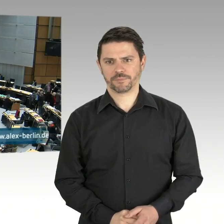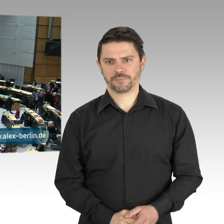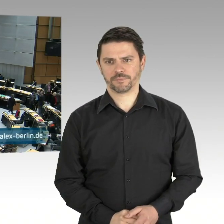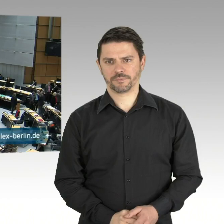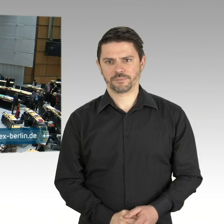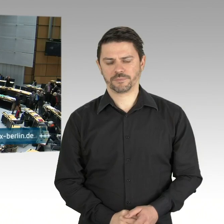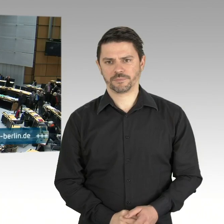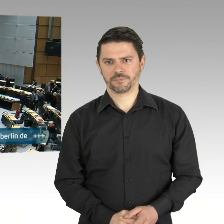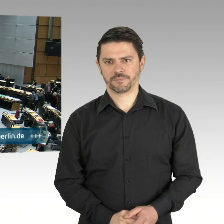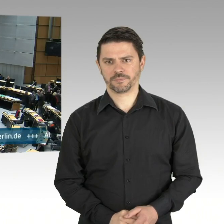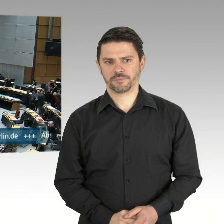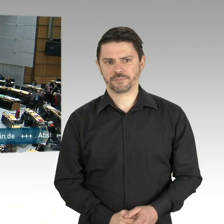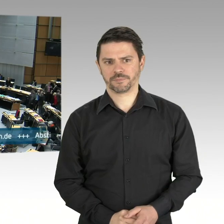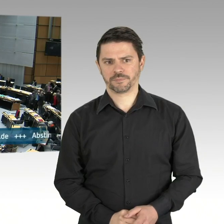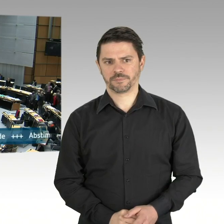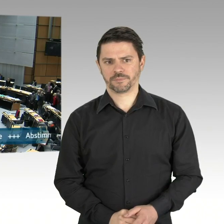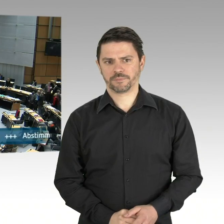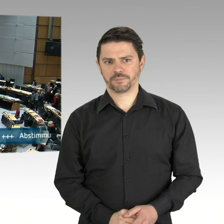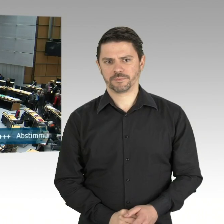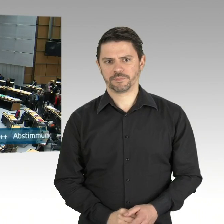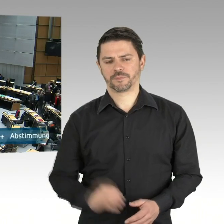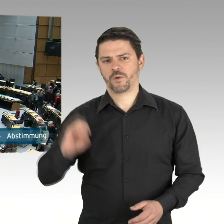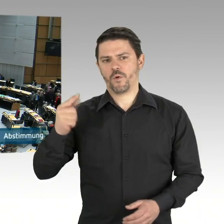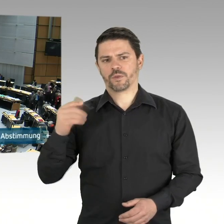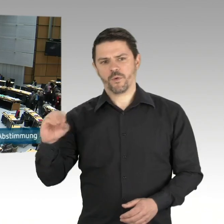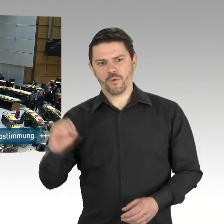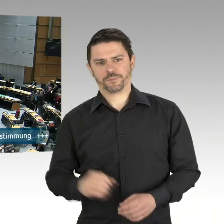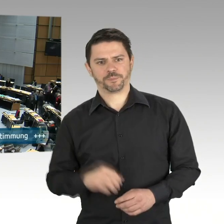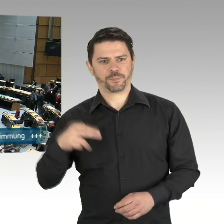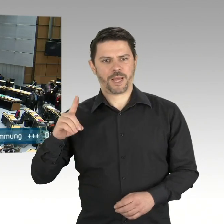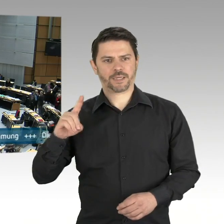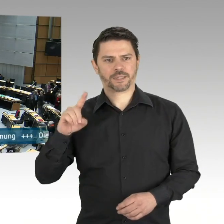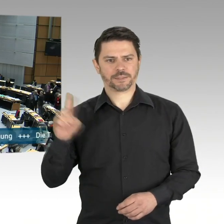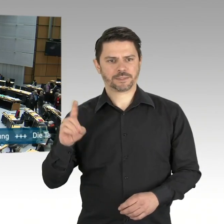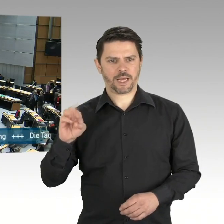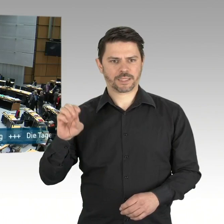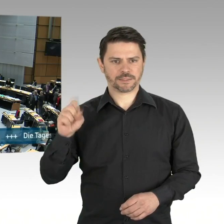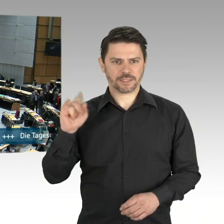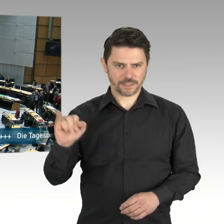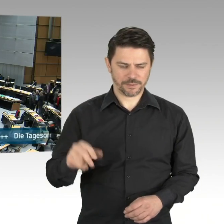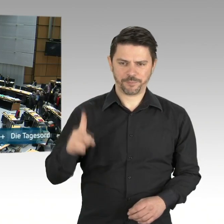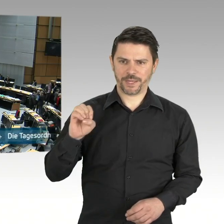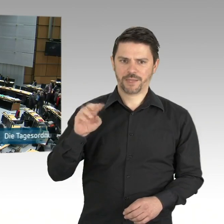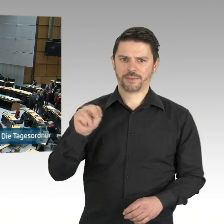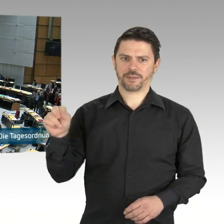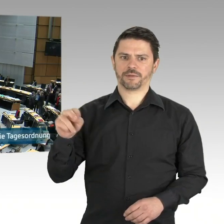Herr Andreas Otto. Herr Georg Pazderski. Herr Maik Penn. Frau Catherina Pieroth-Manelli.